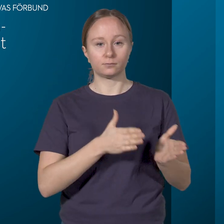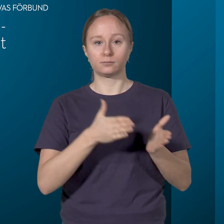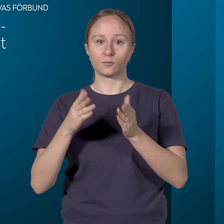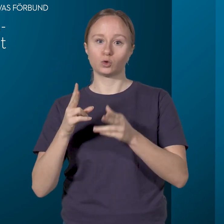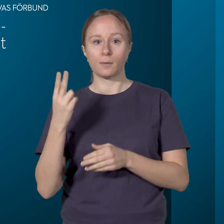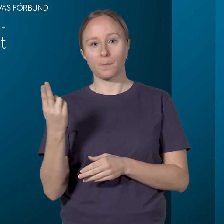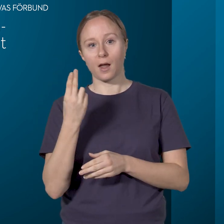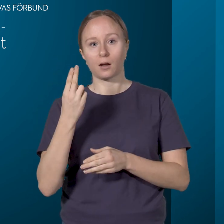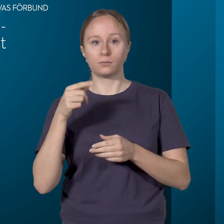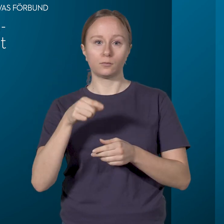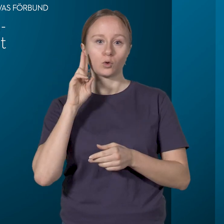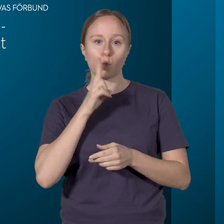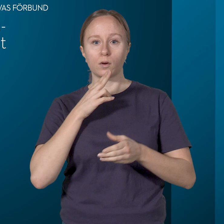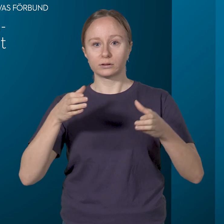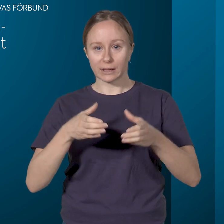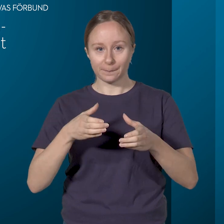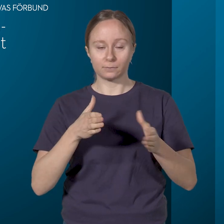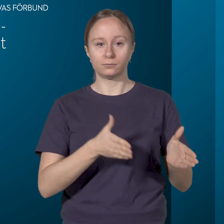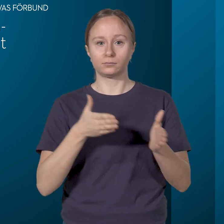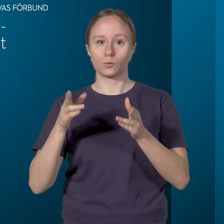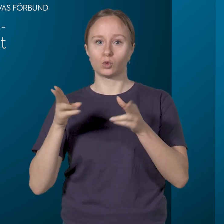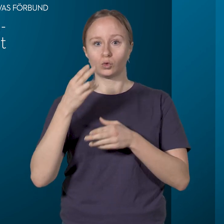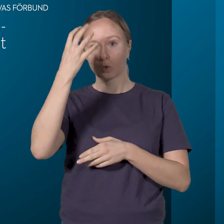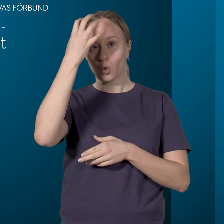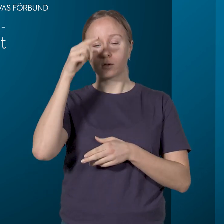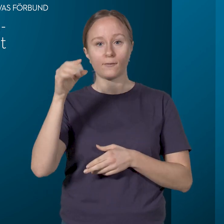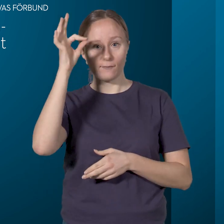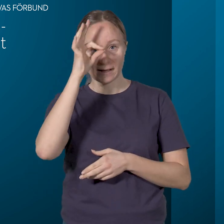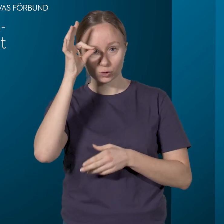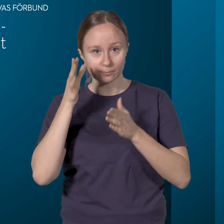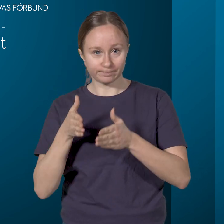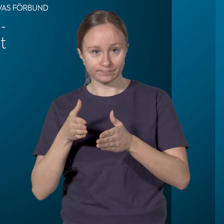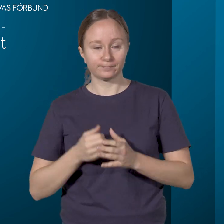om parbildning inom dövas gemenskap och om en ny doktor i filosofi.